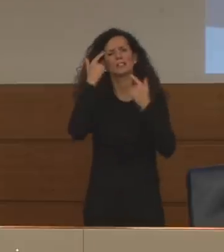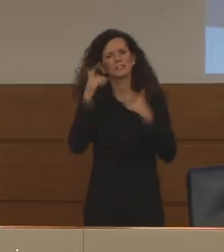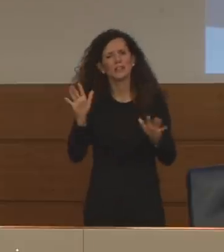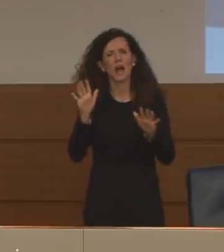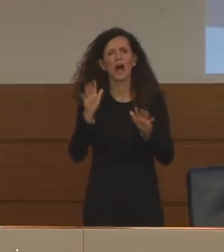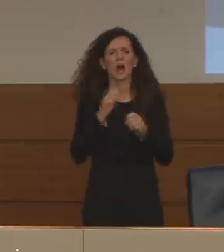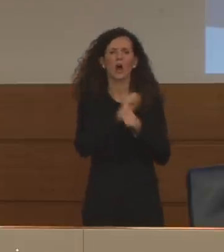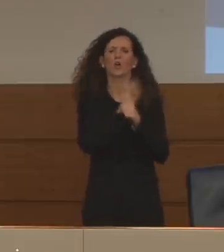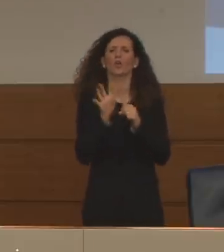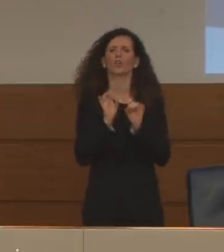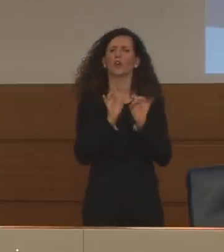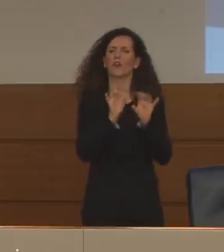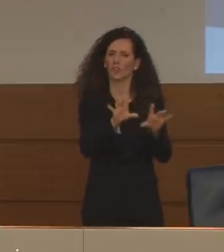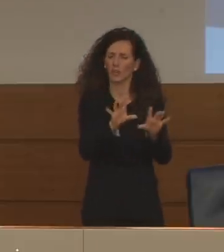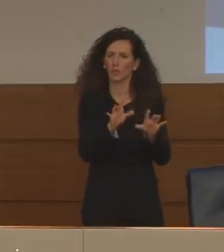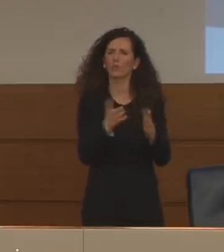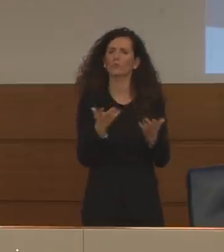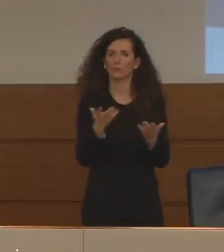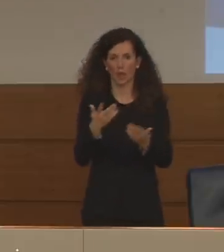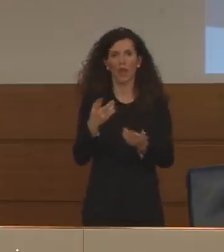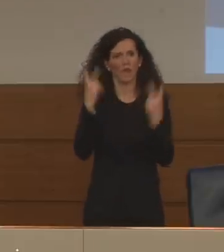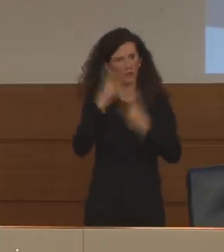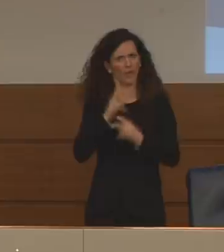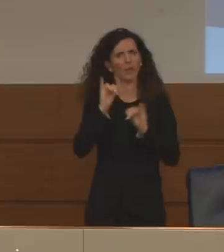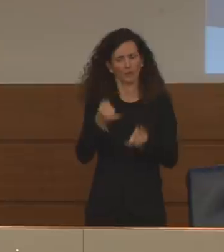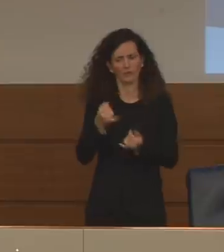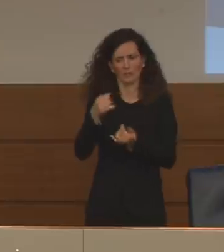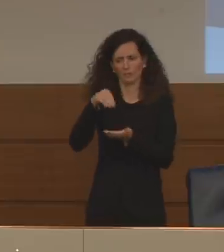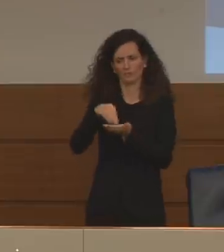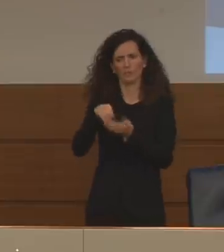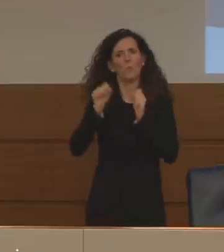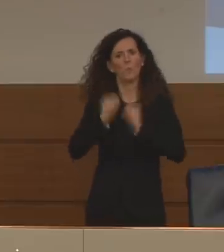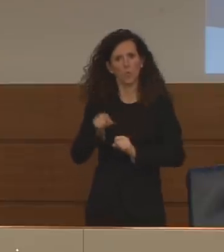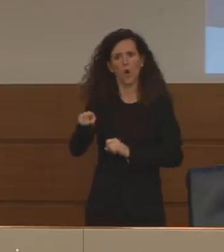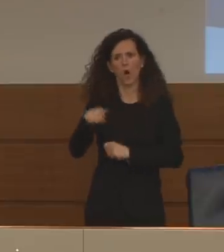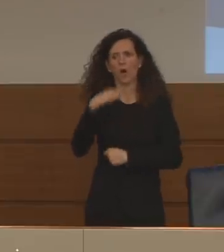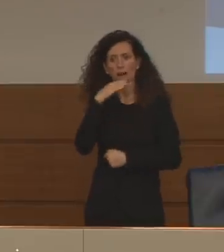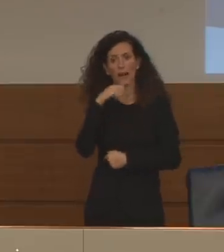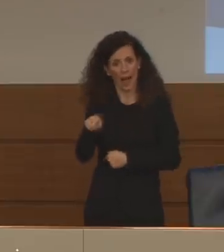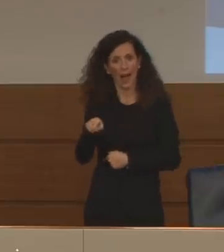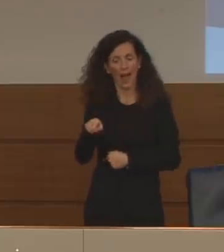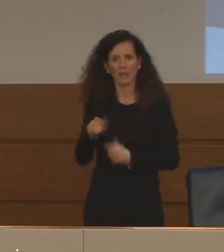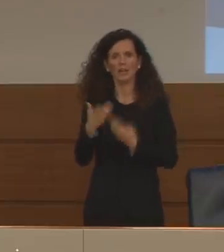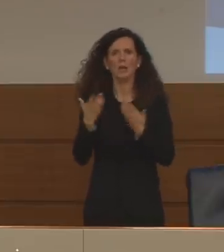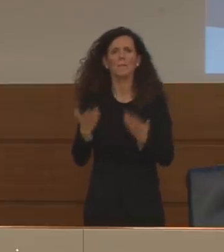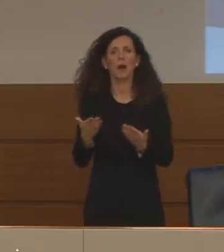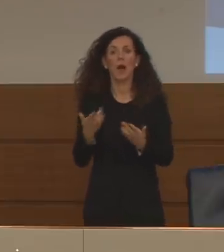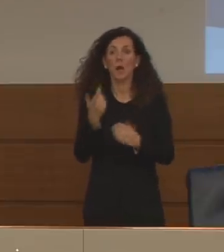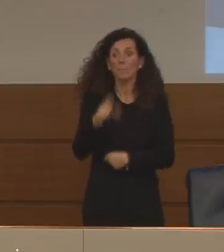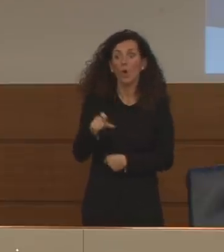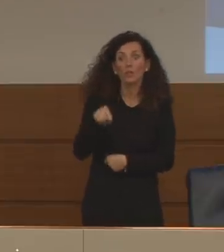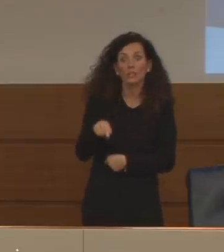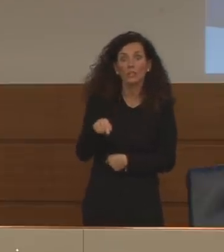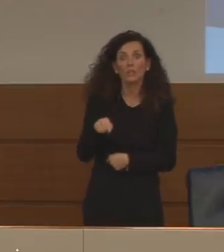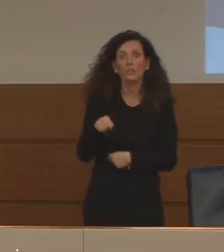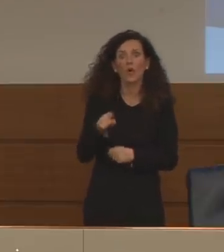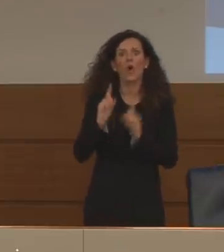presente anche nei cani però non è questa la ragione per cui si debbano